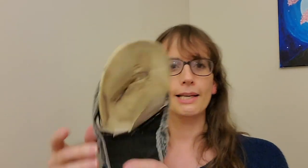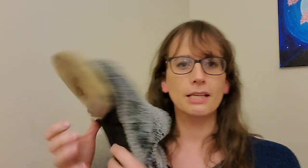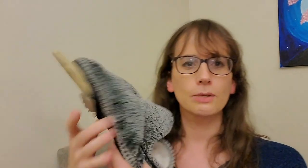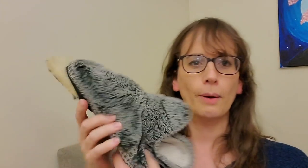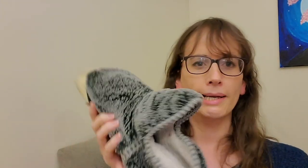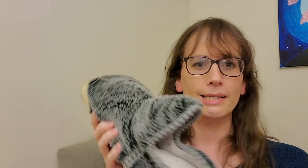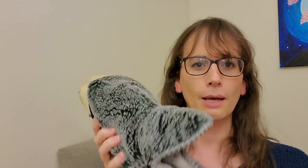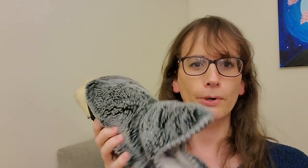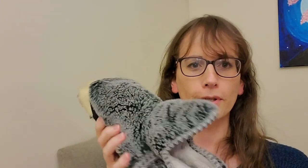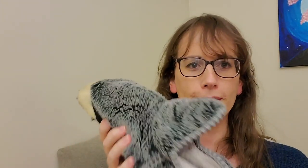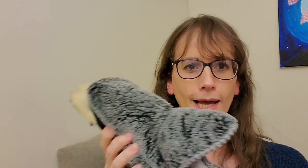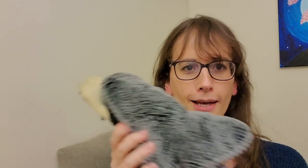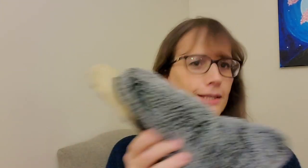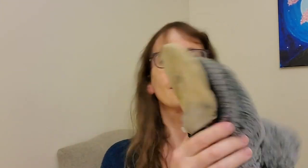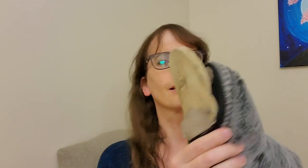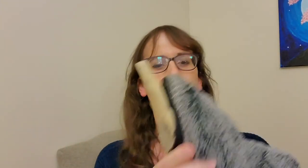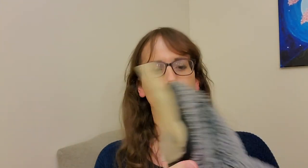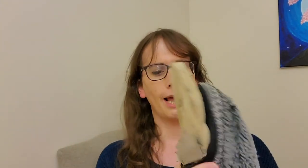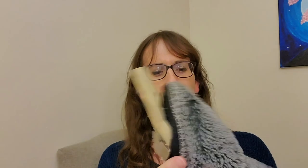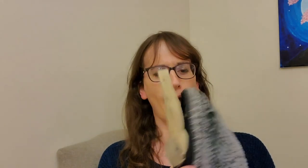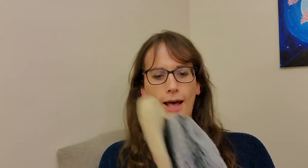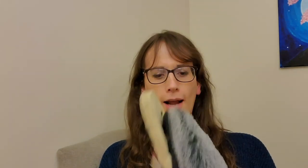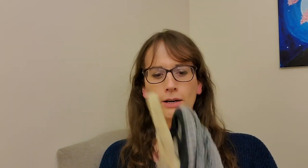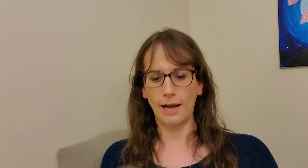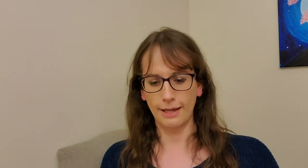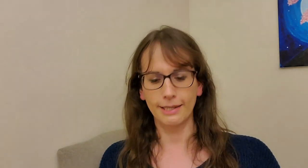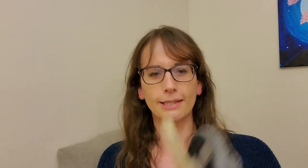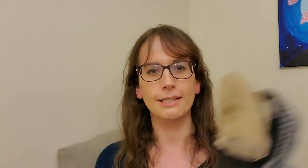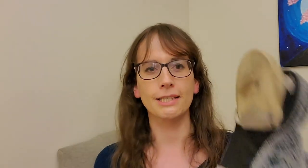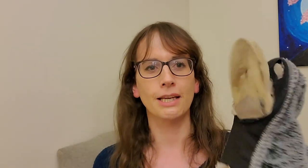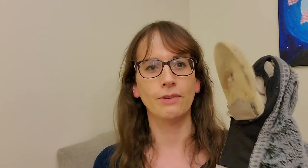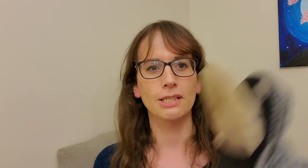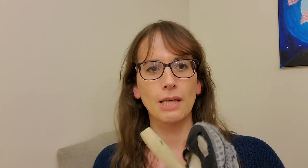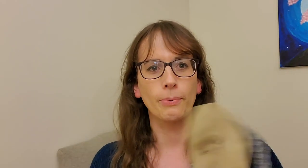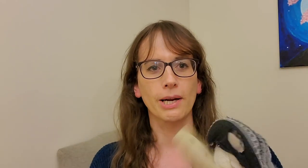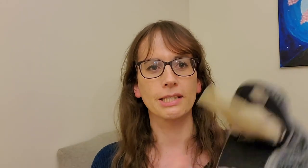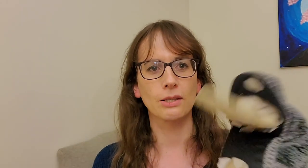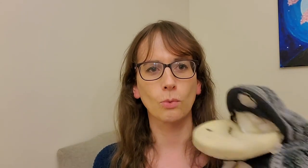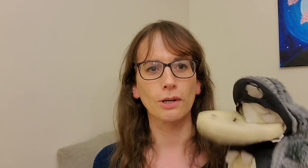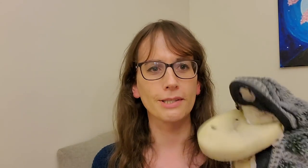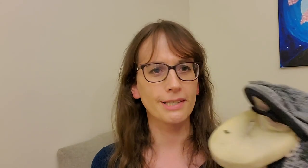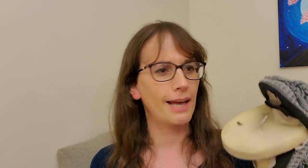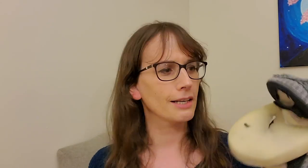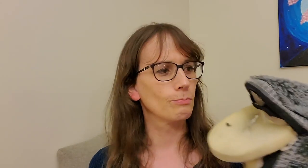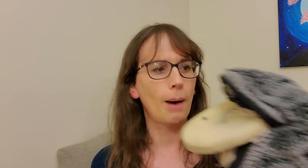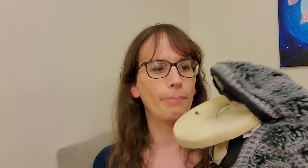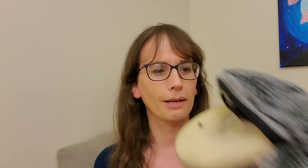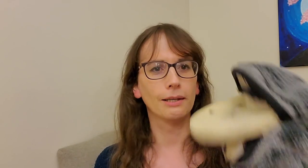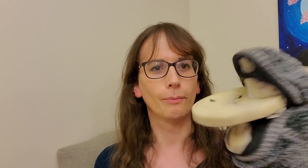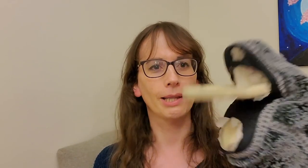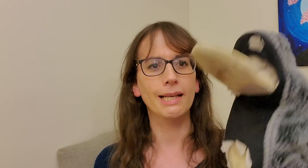Como se ve mi zapatilla. Esto ni siquiera es una zapatilla. Es el Muppet de estatus mundial.